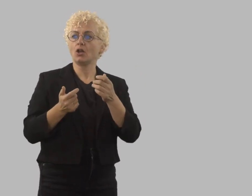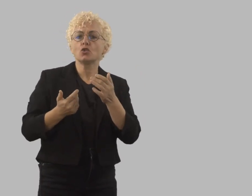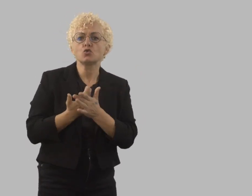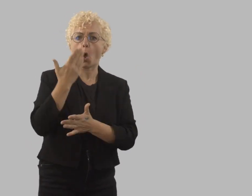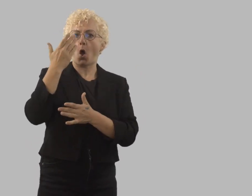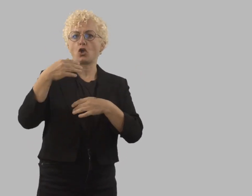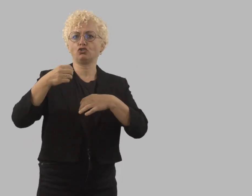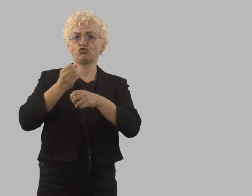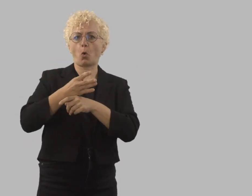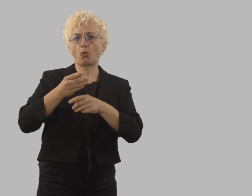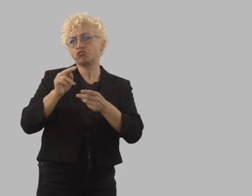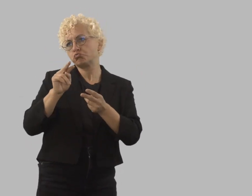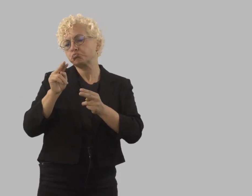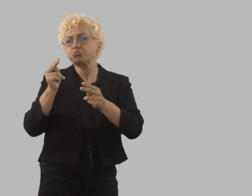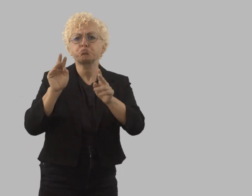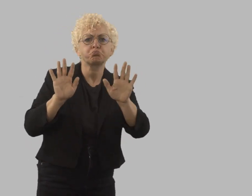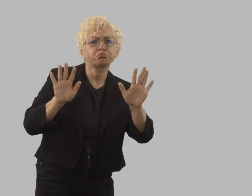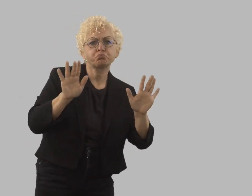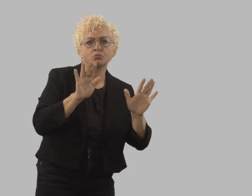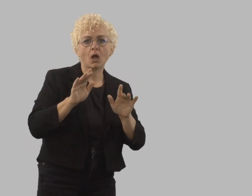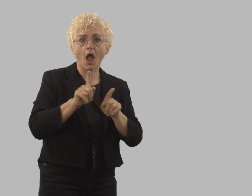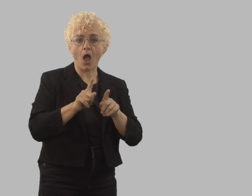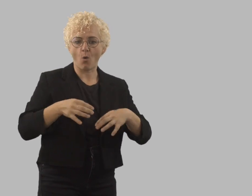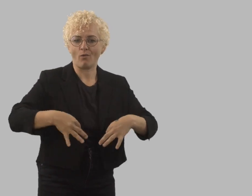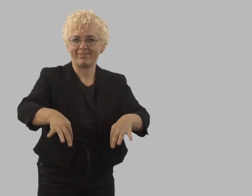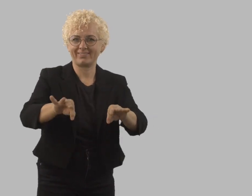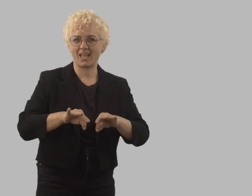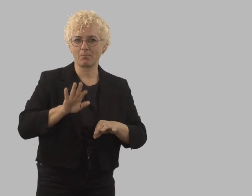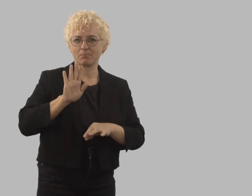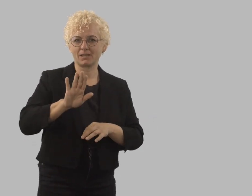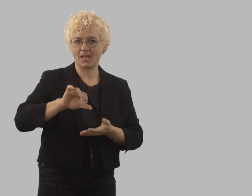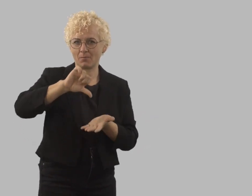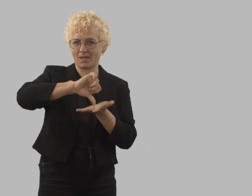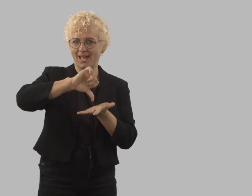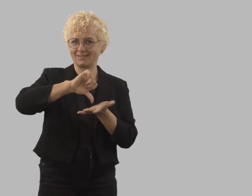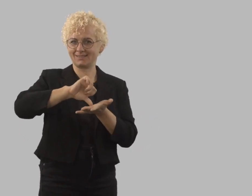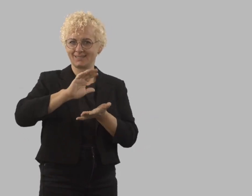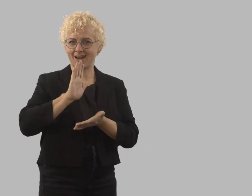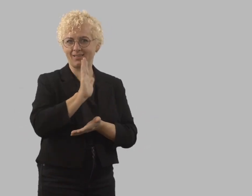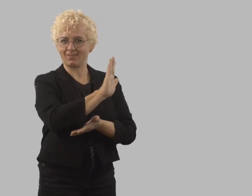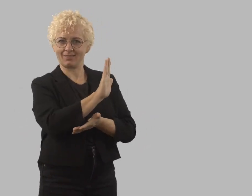und die Stoffe womöglich erneuern. Ein Perserteppich.